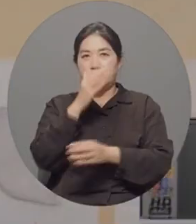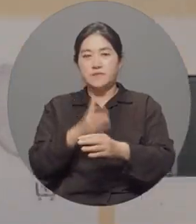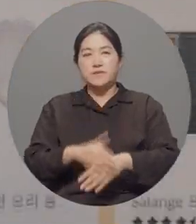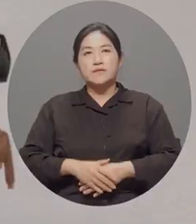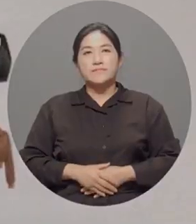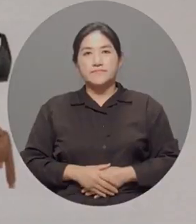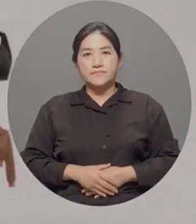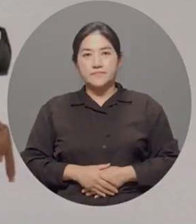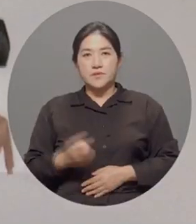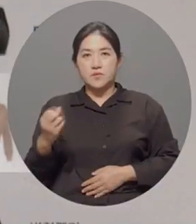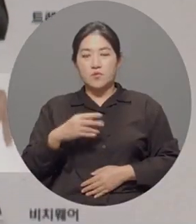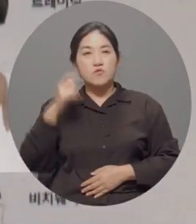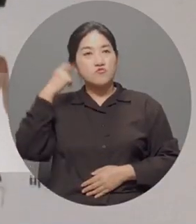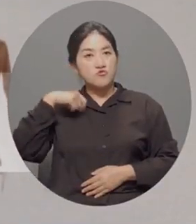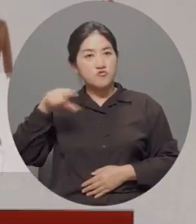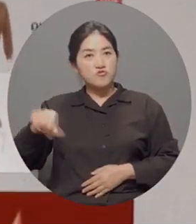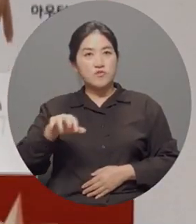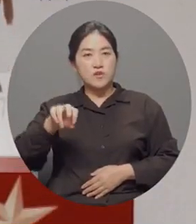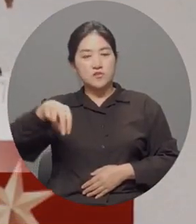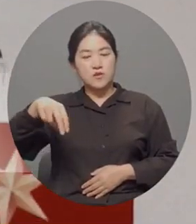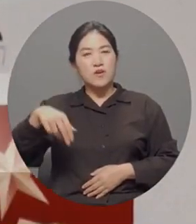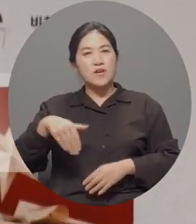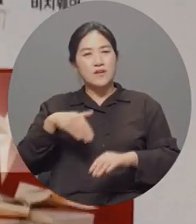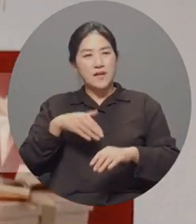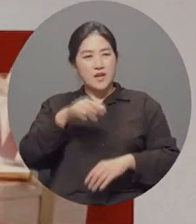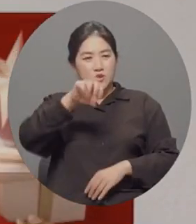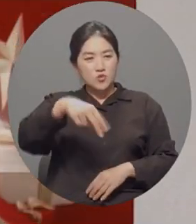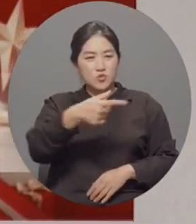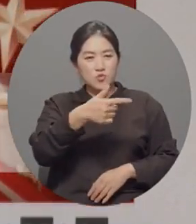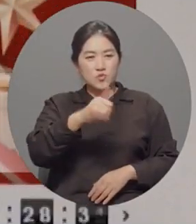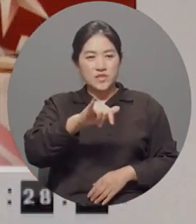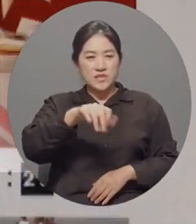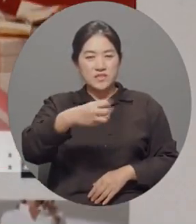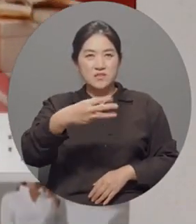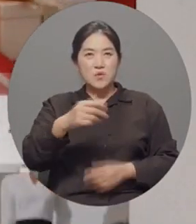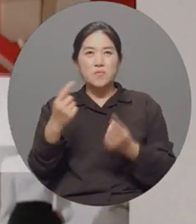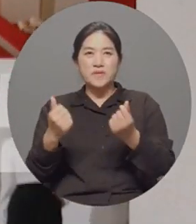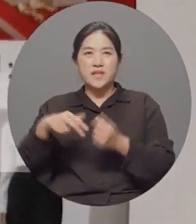나설 거라는 관측도 나옵니다.